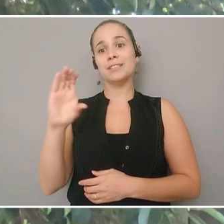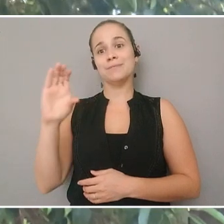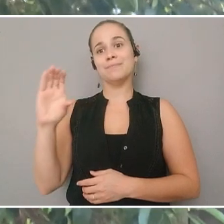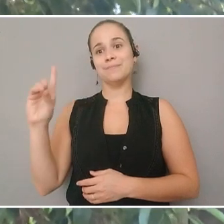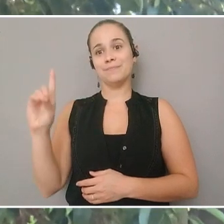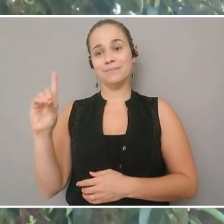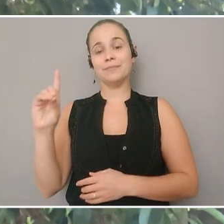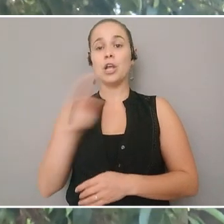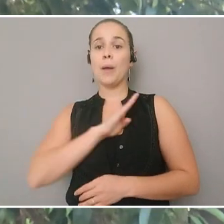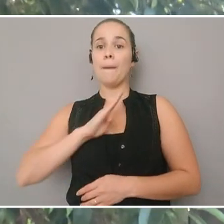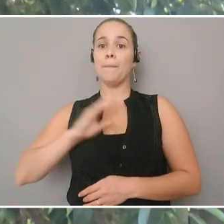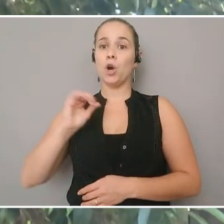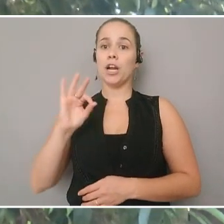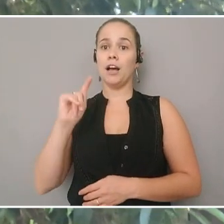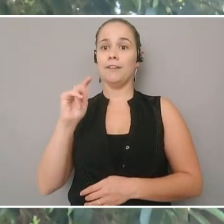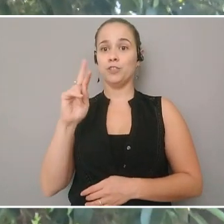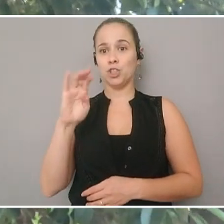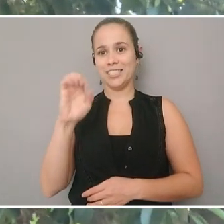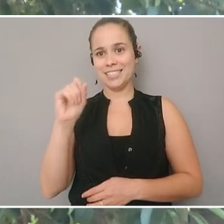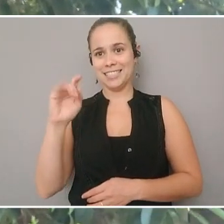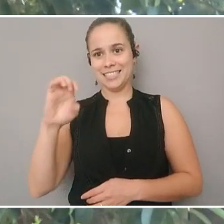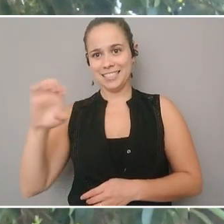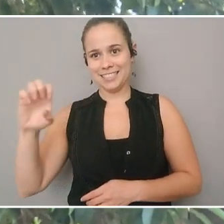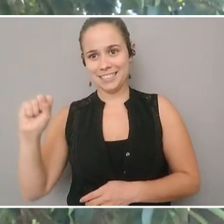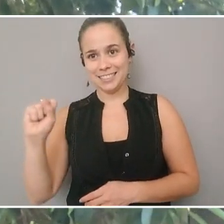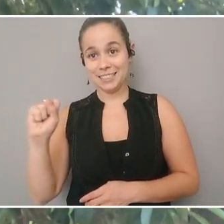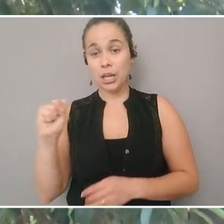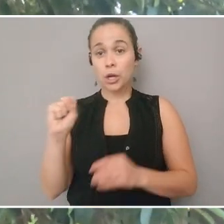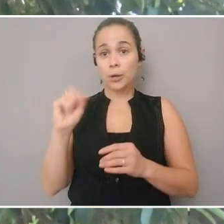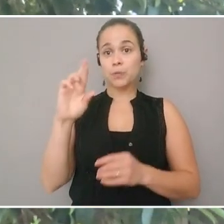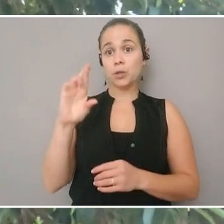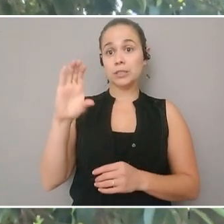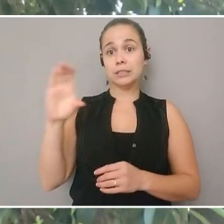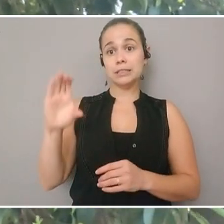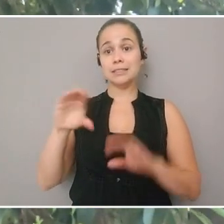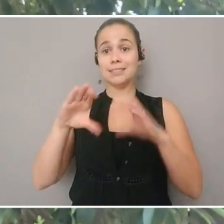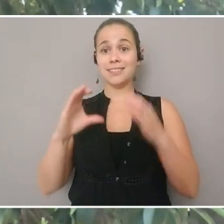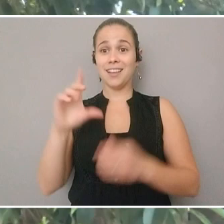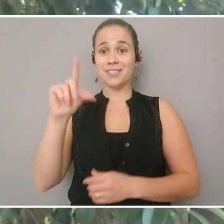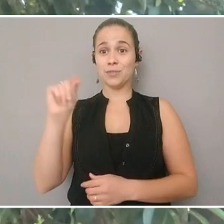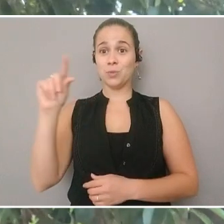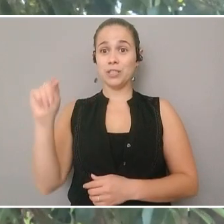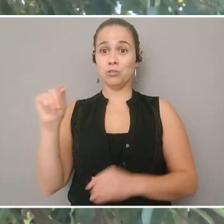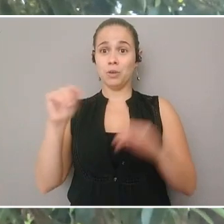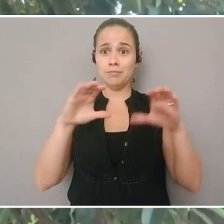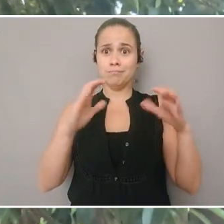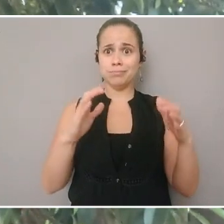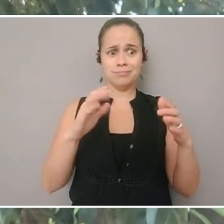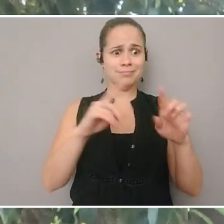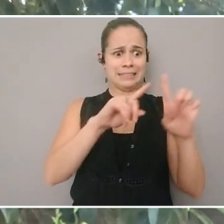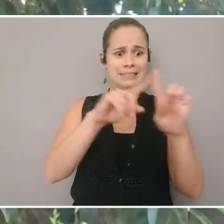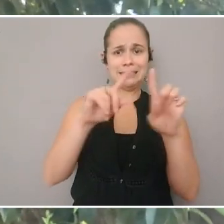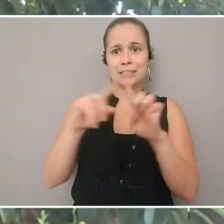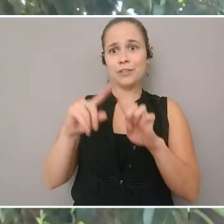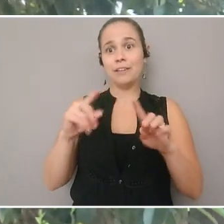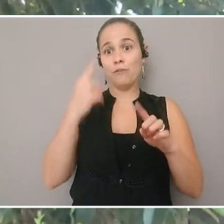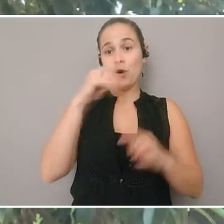Junta Directiva. La ciudad de Riverside La clase universitaria de 2020 se compone de